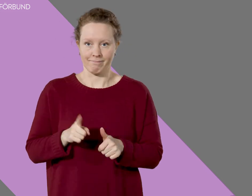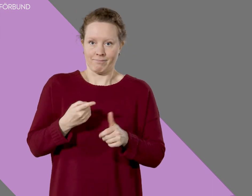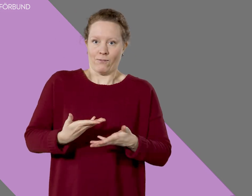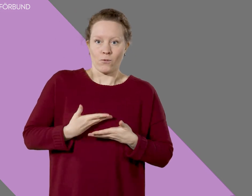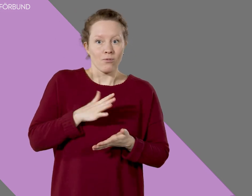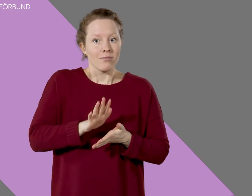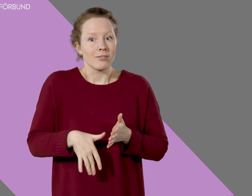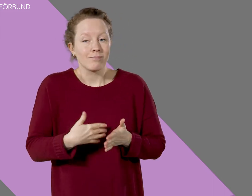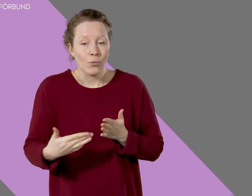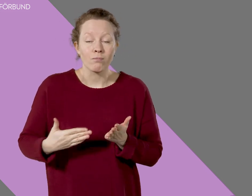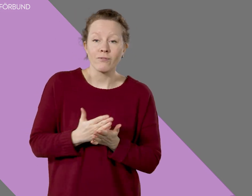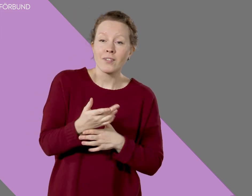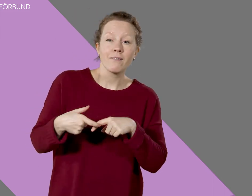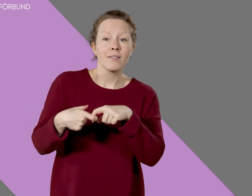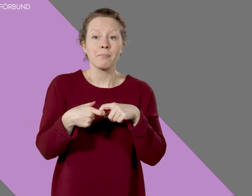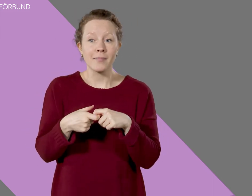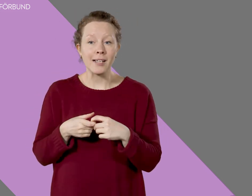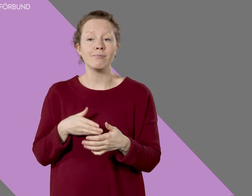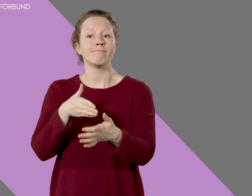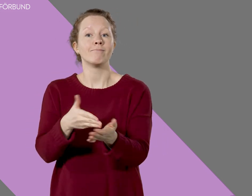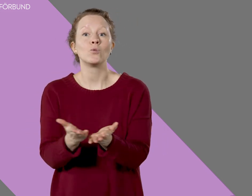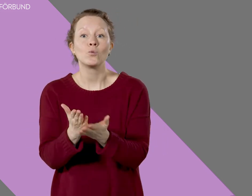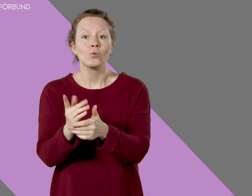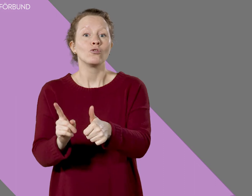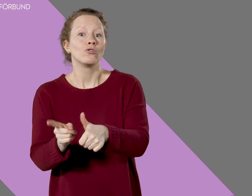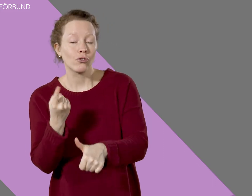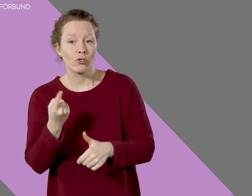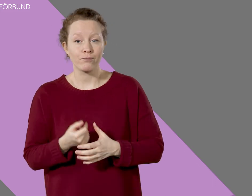som tillägnar sig teckenspråk, går från sin familj till skolstarten.